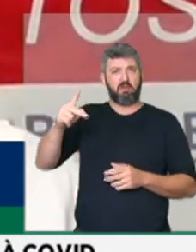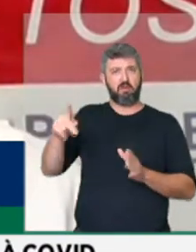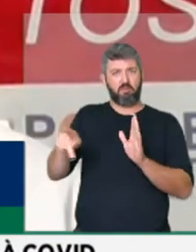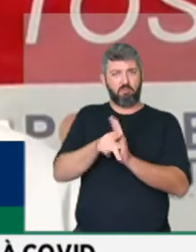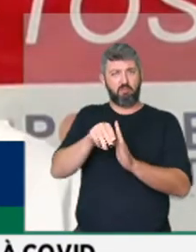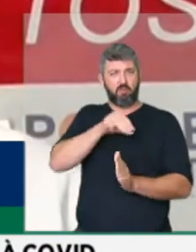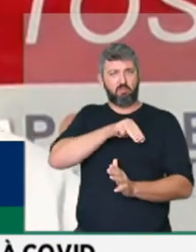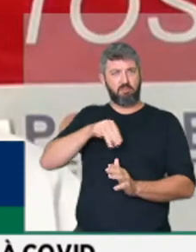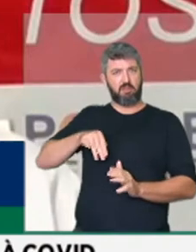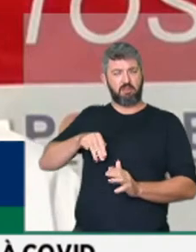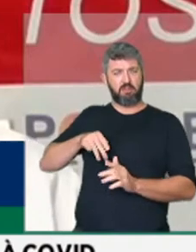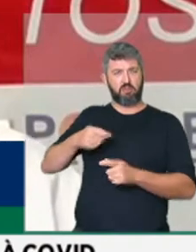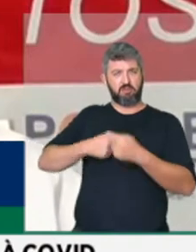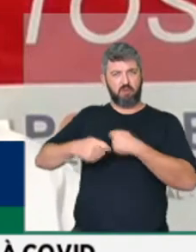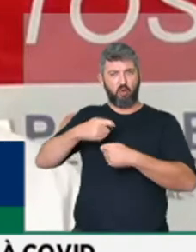HÁ SERVIÇO PÚBLICO SEM O SERVIDOR PÚBLICO MUNICIPAL,